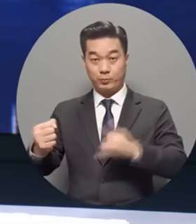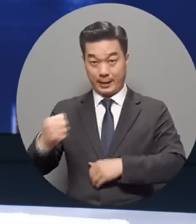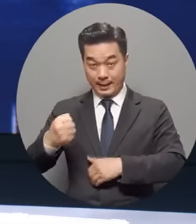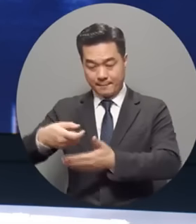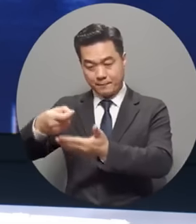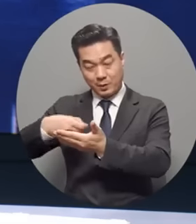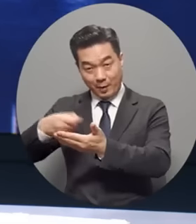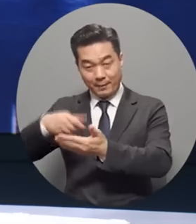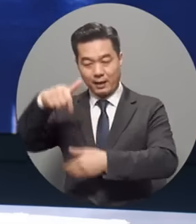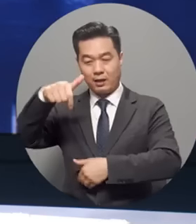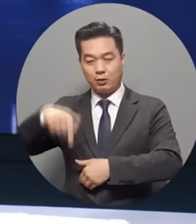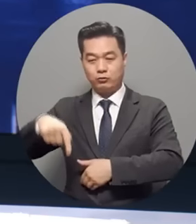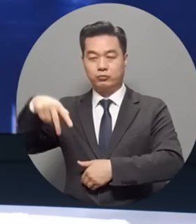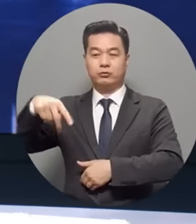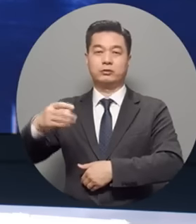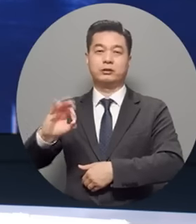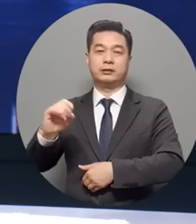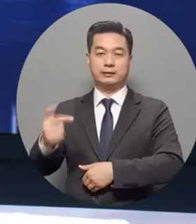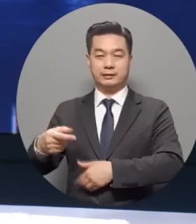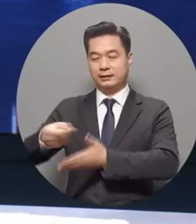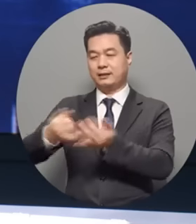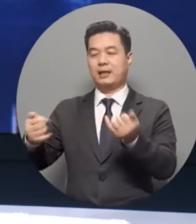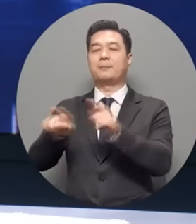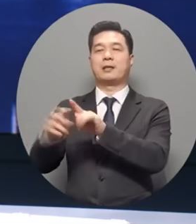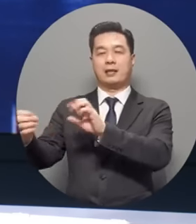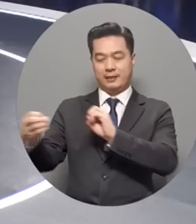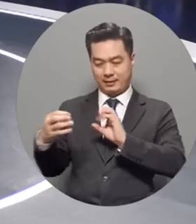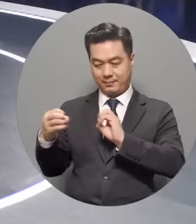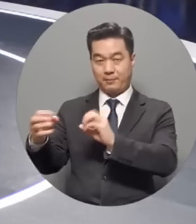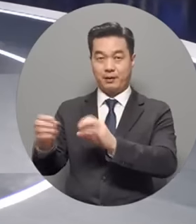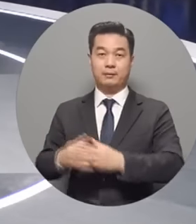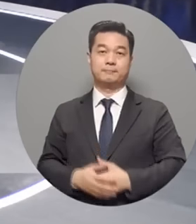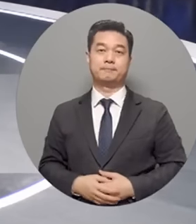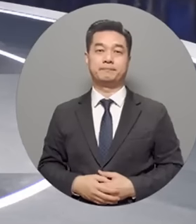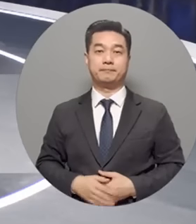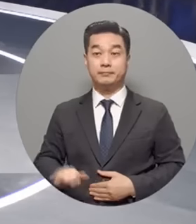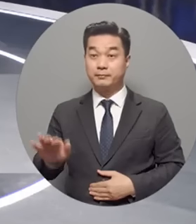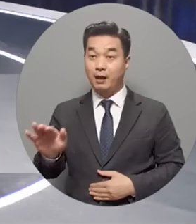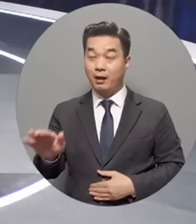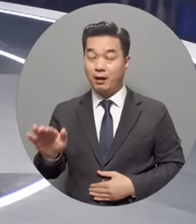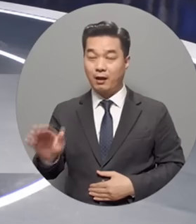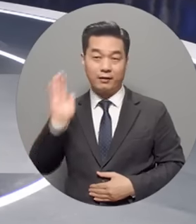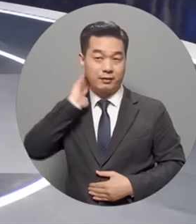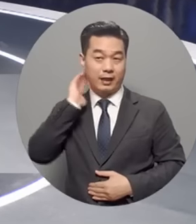(앵커) 국민의힘 취재하는 구승윤 기자와 좀 더 이야기 나눠보겠습니다.